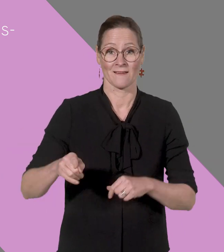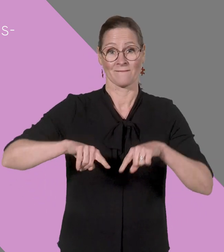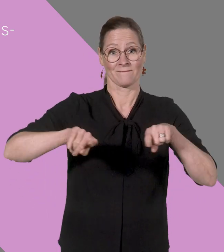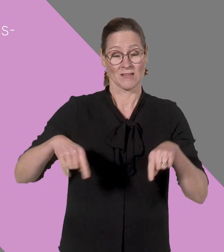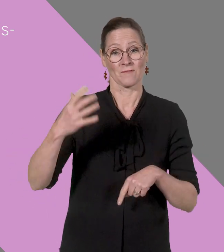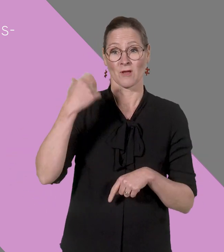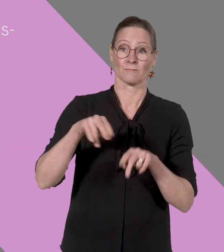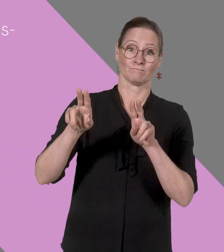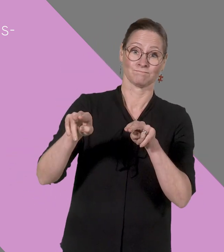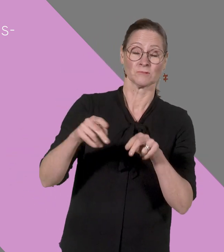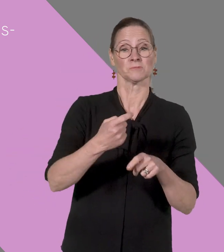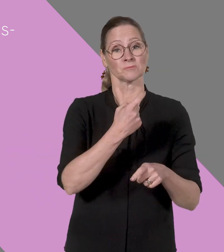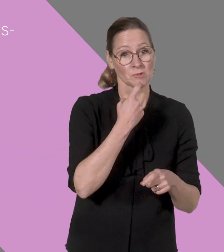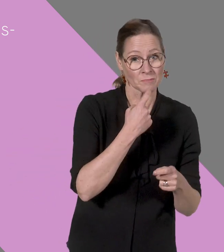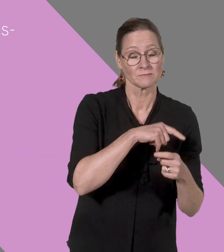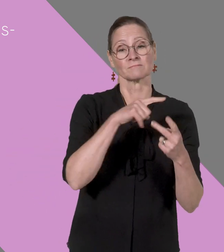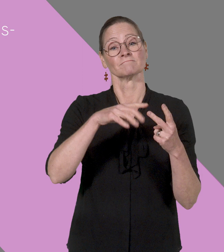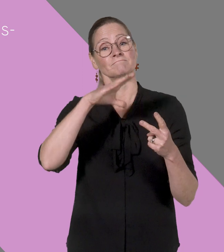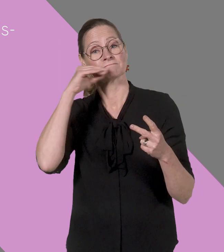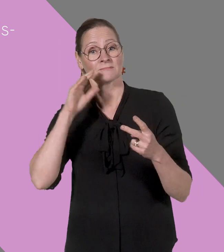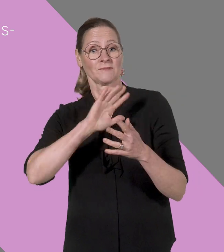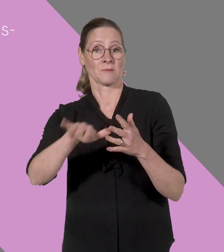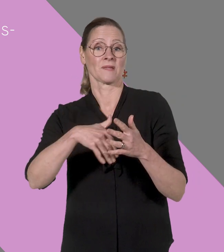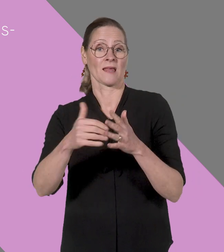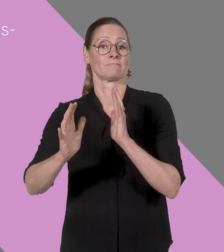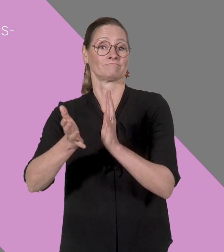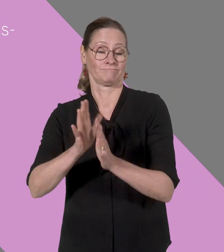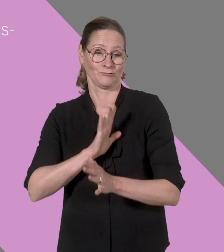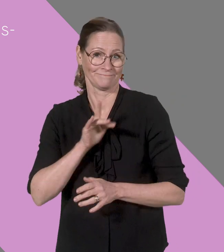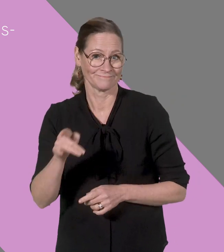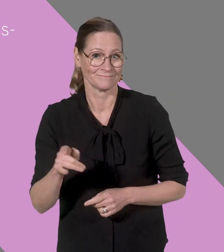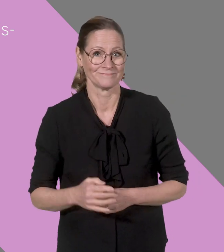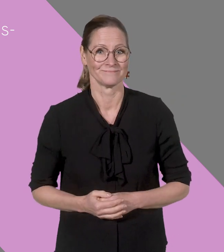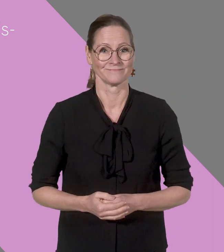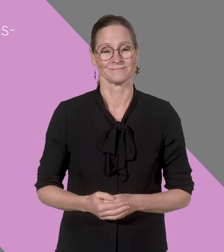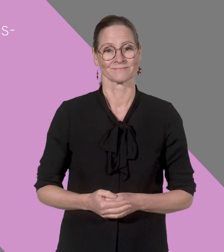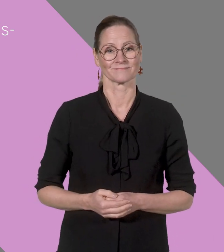Videot ovat katsottavissa sekä suomalaisella - että suomenruotsalaisella viittomakielellä.